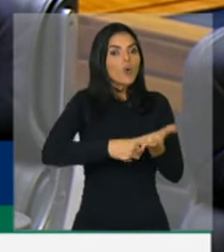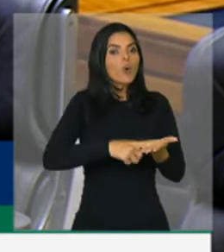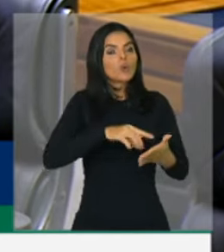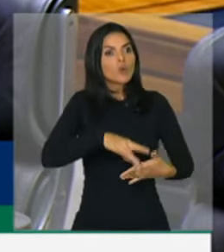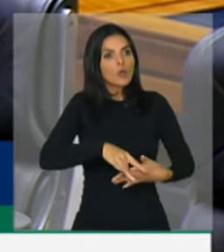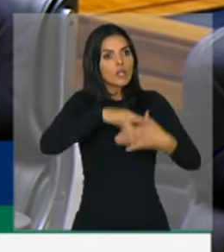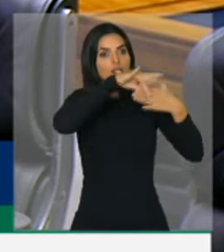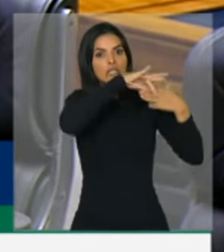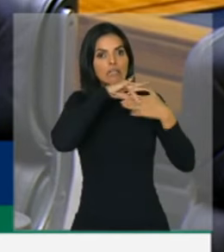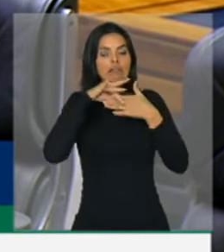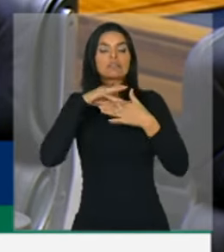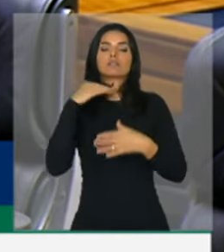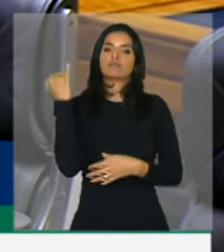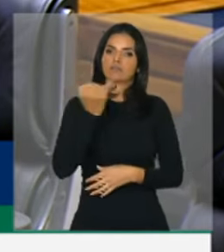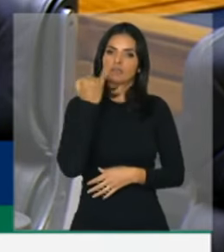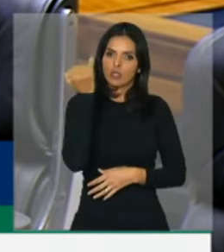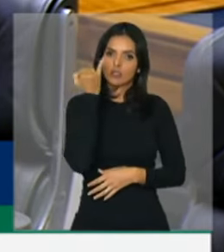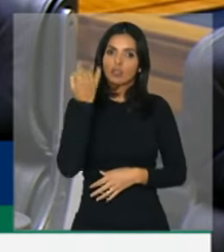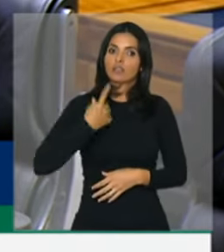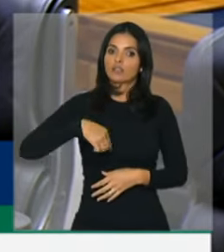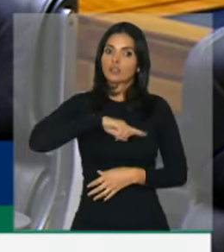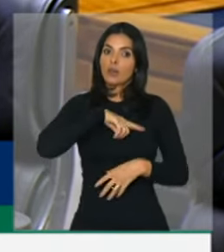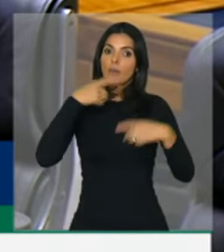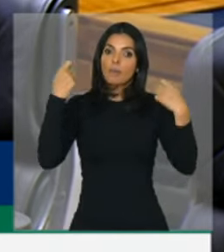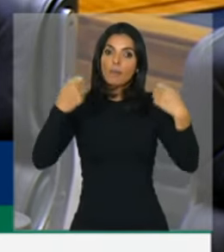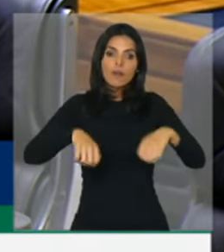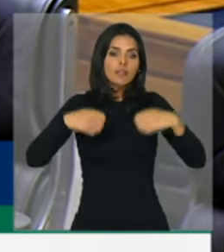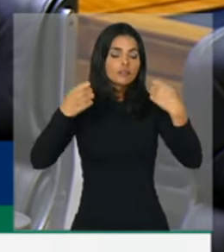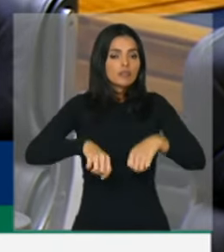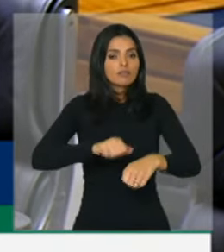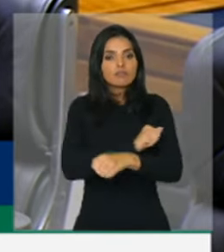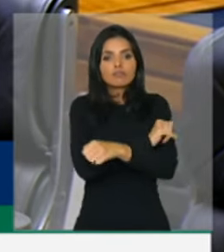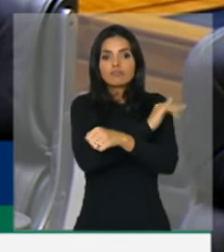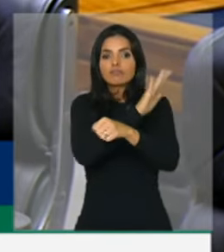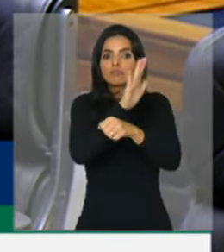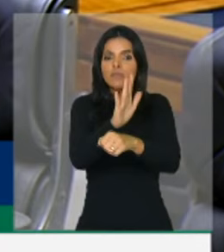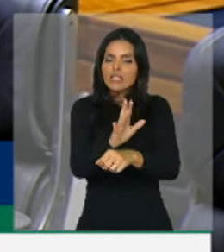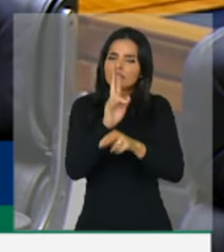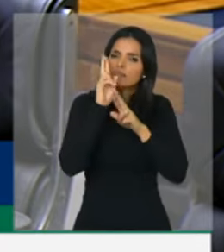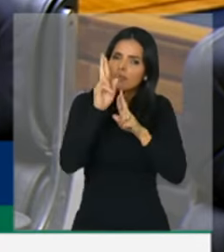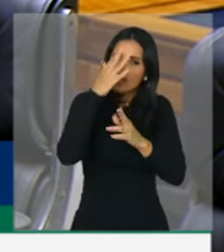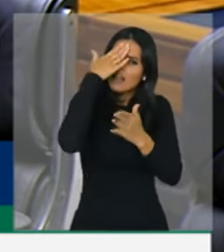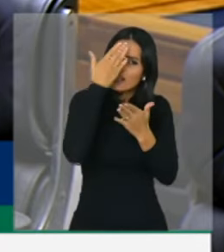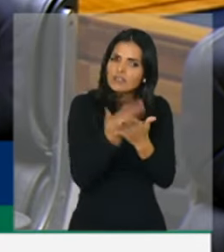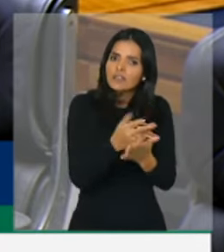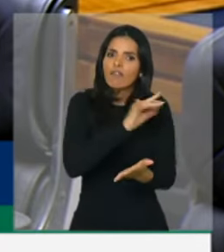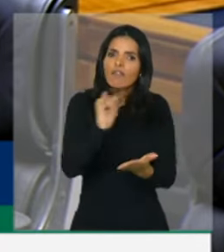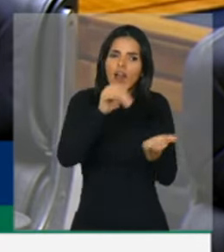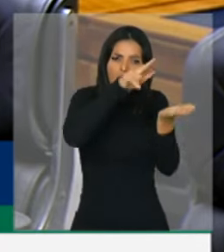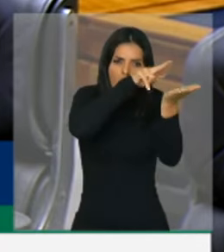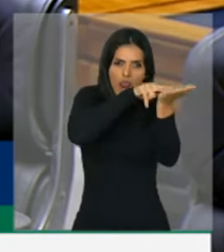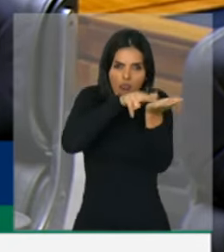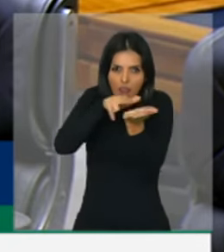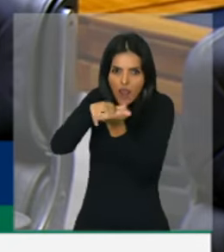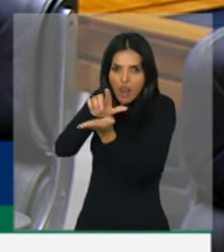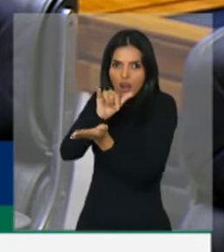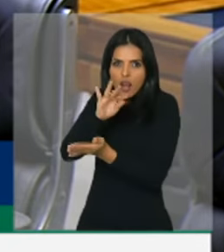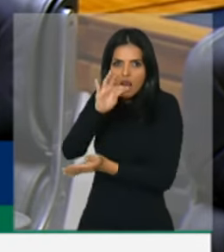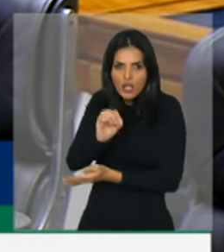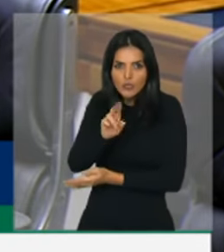ESPERANÇA DE TERMOS MAIS LEITOS DE UTI. E PARA MIM NÃO ROUBAR MUITO TEMPO, SENHOR PRESIDENTE, PORQUE O MEU TEMPO É MUITO LIMITADO, EU PRECISO FAZER UM APELO AQUI. NÓS